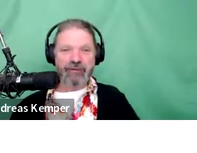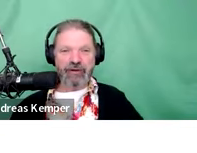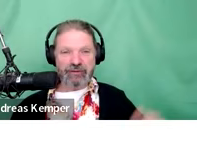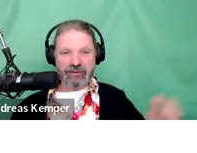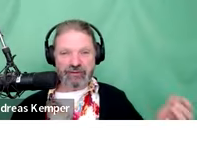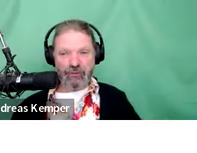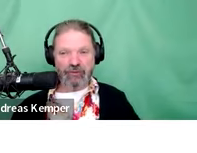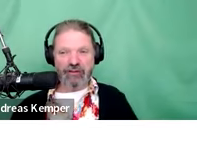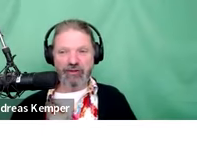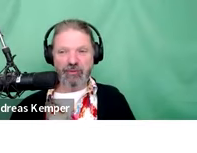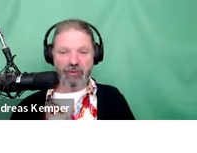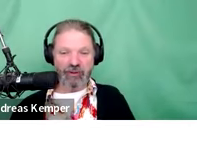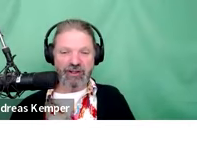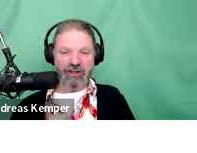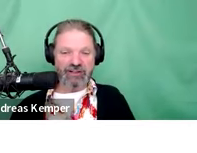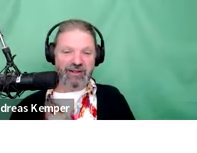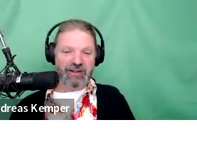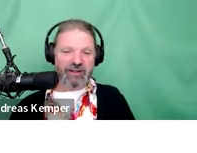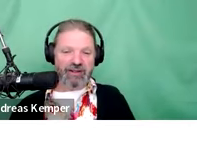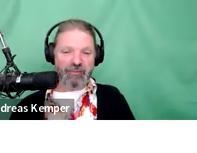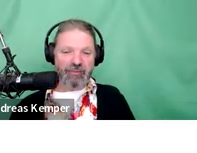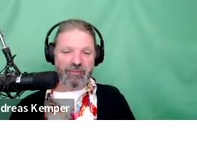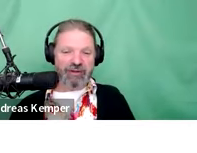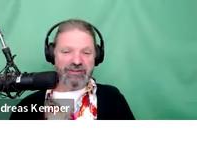wo wir auch den Diskursatlas mit begonnen hatten, nämlich Adolf Hitler.